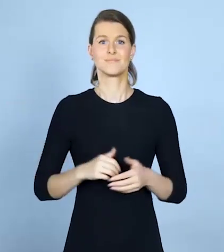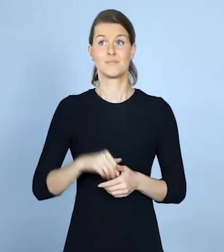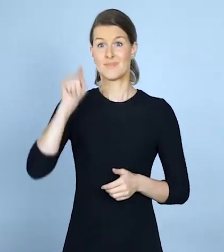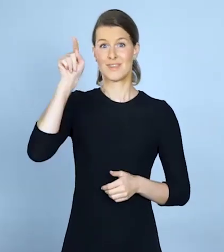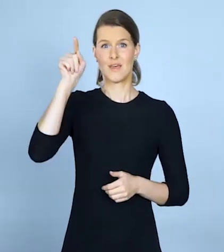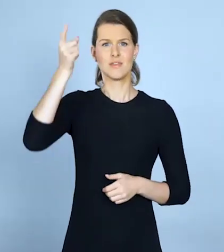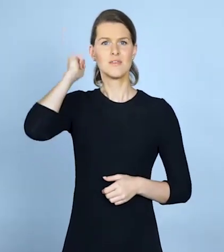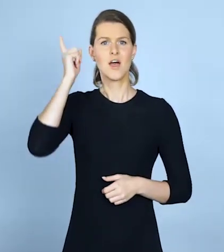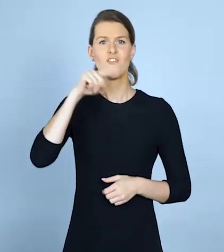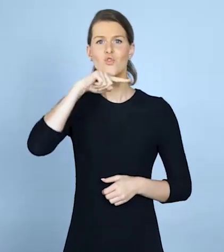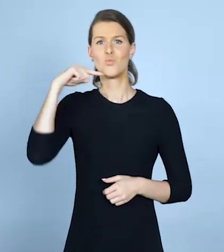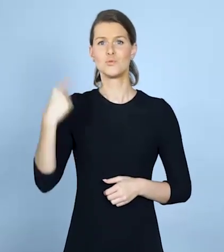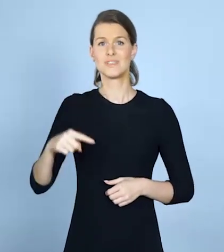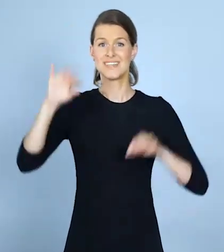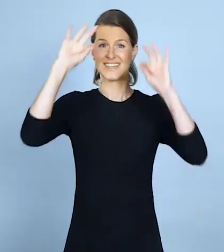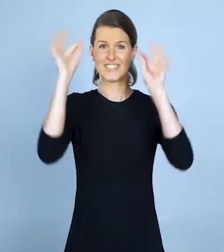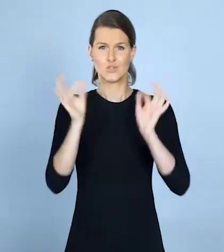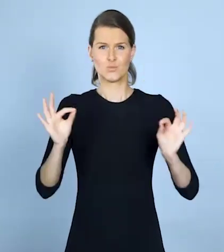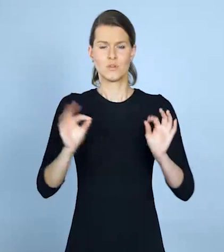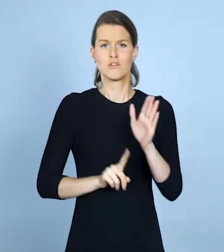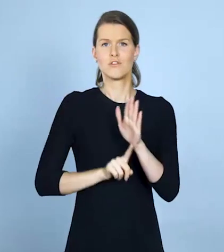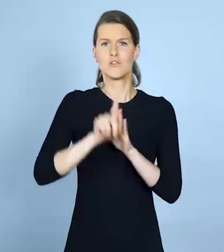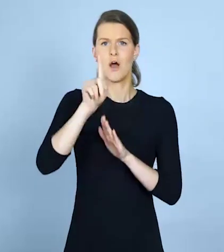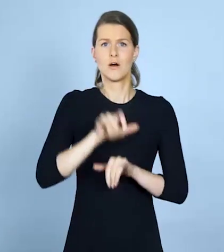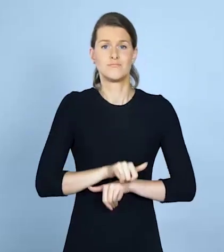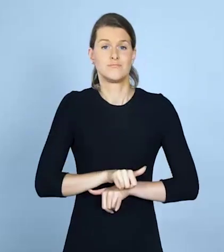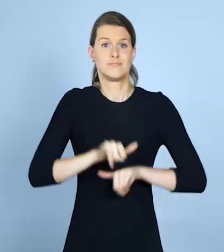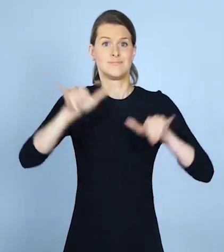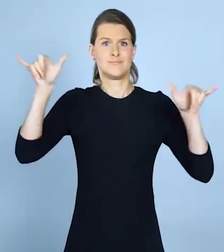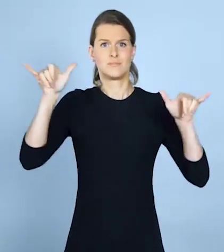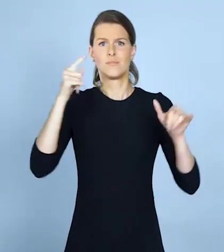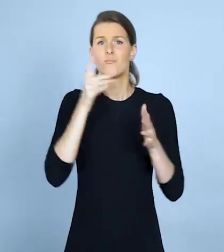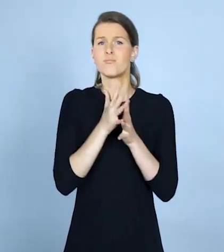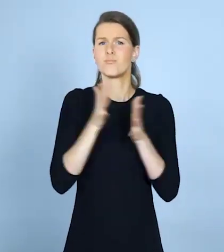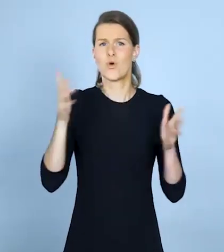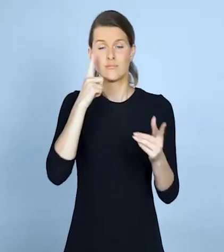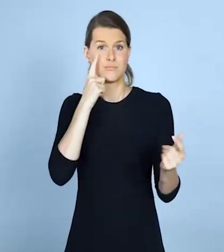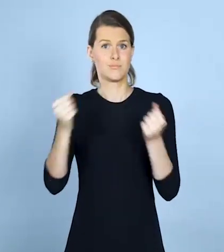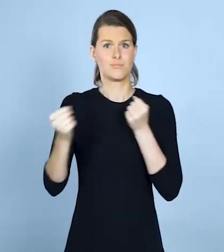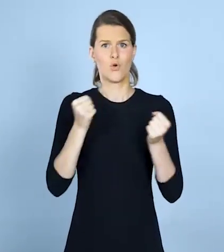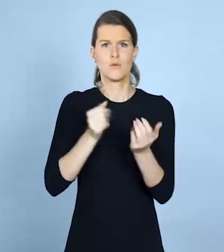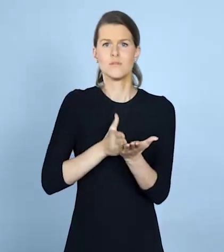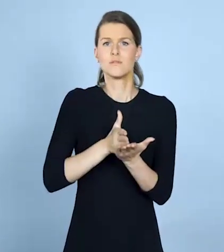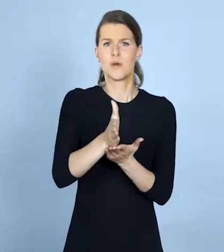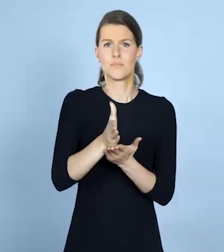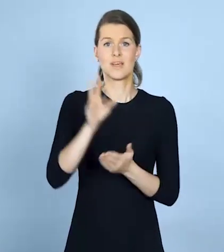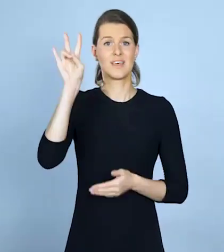древнерусское искусство достигло небывалого расцвета, который особенно ярко проявился